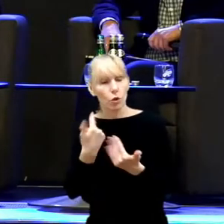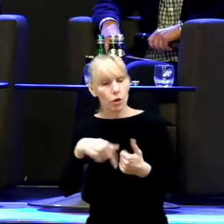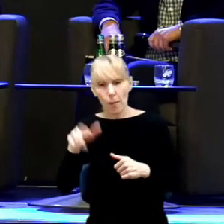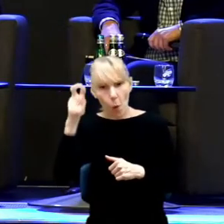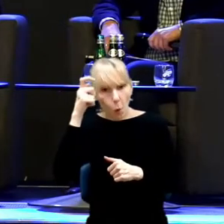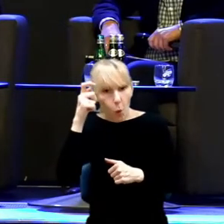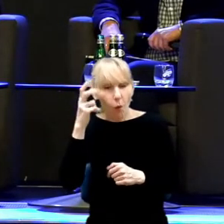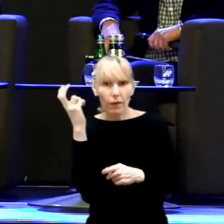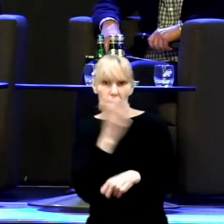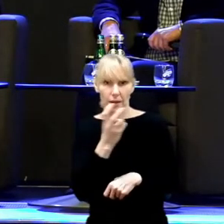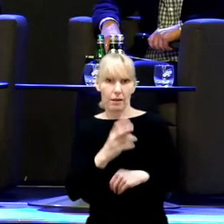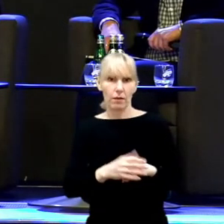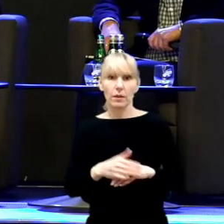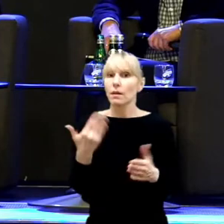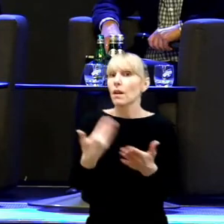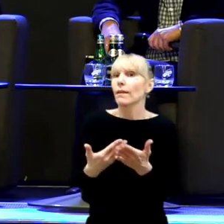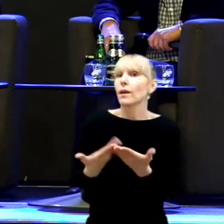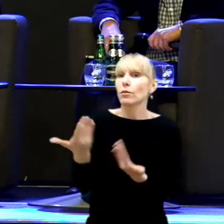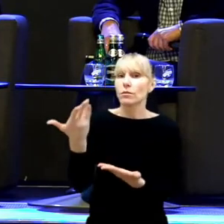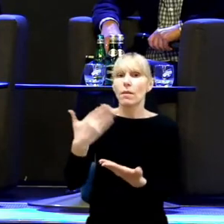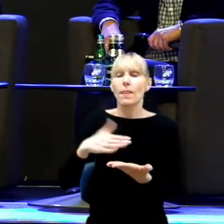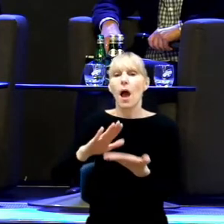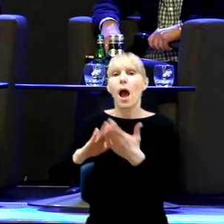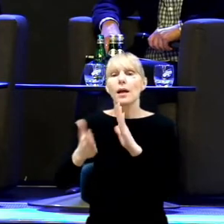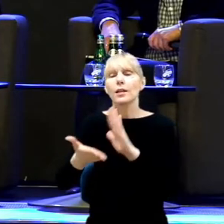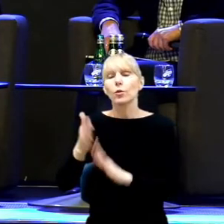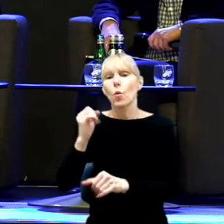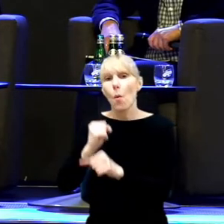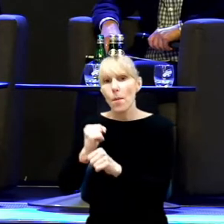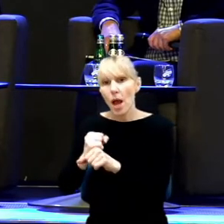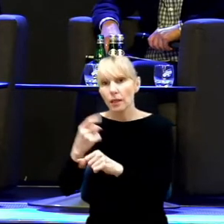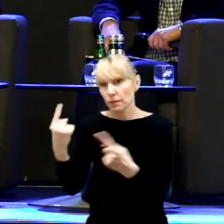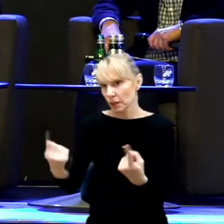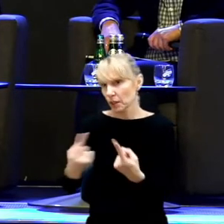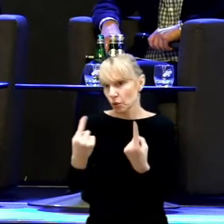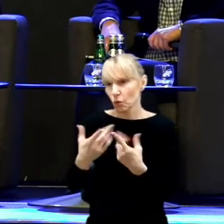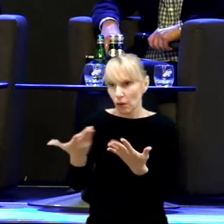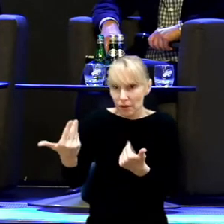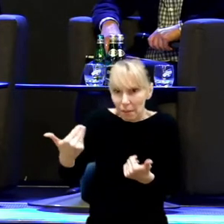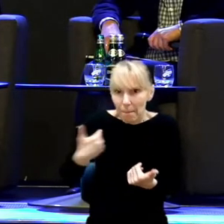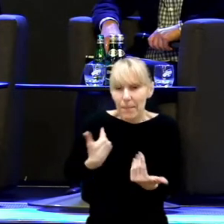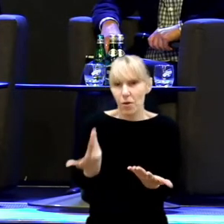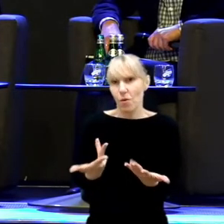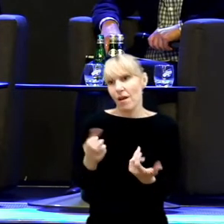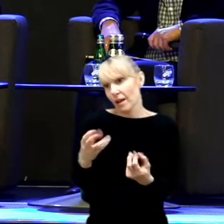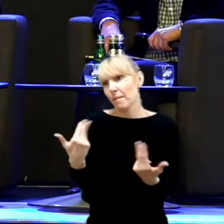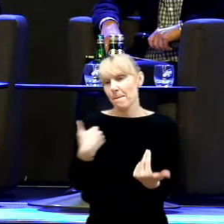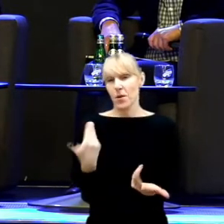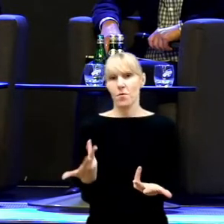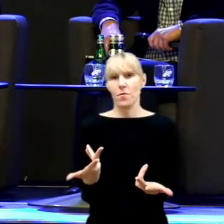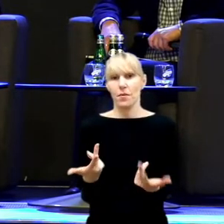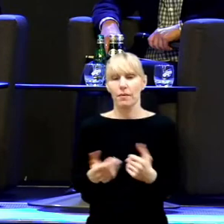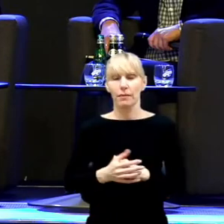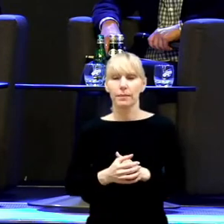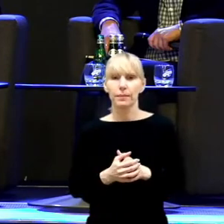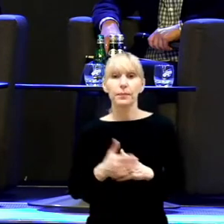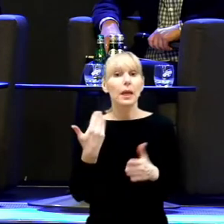ponieważ na rynku pracy mieliśmy tą sytuację jaką mieliśmy i w związku z tym postanowiliśmy interweniować